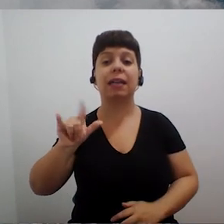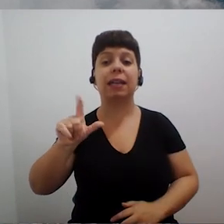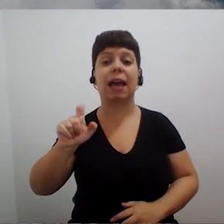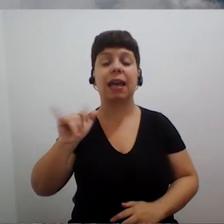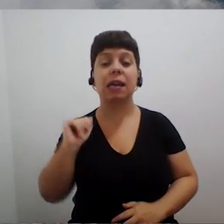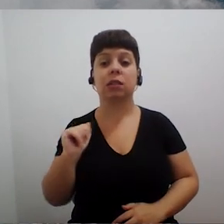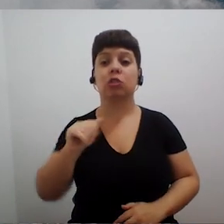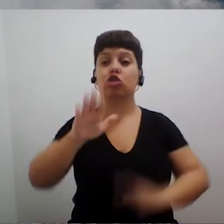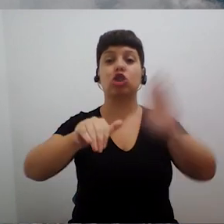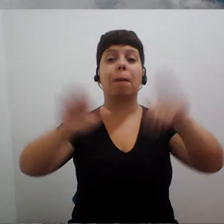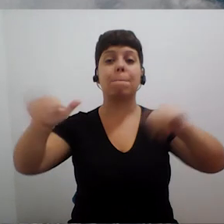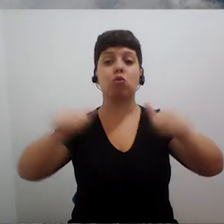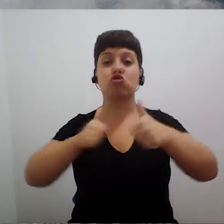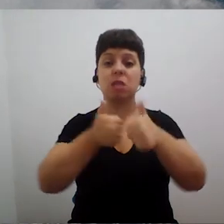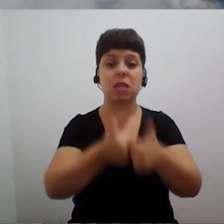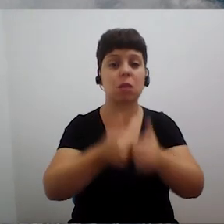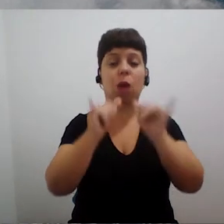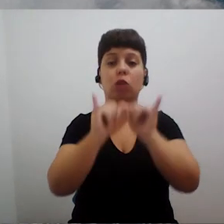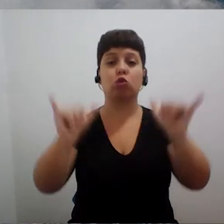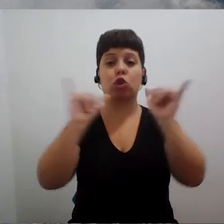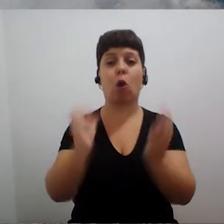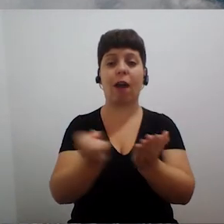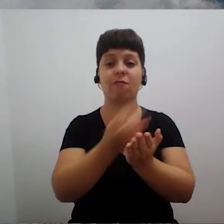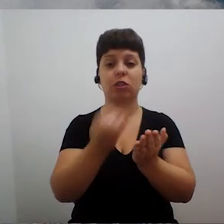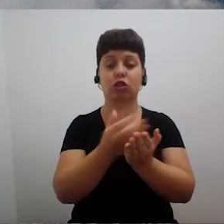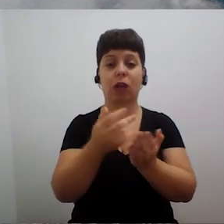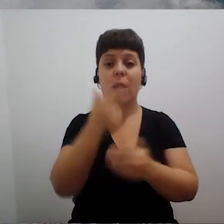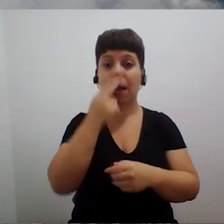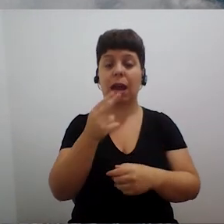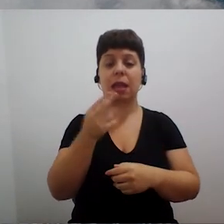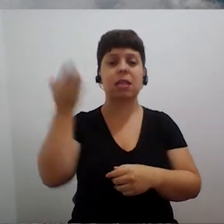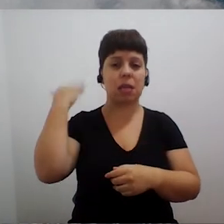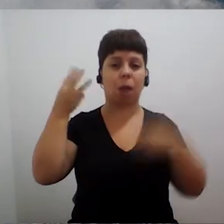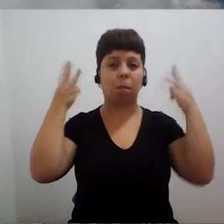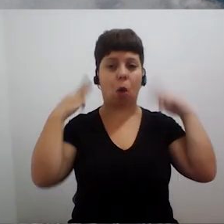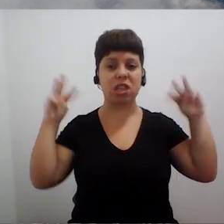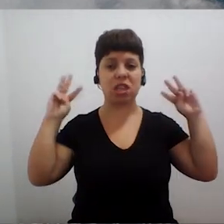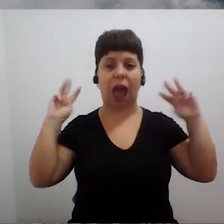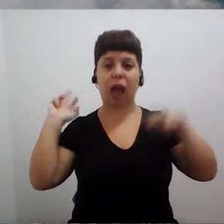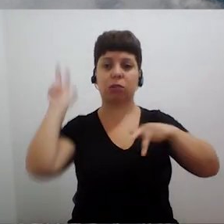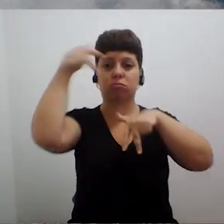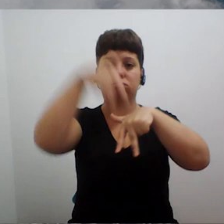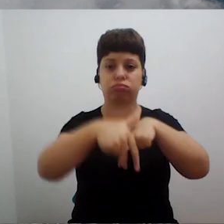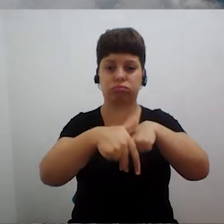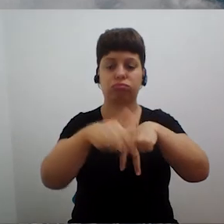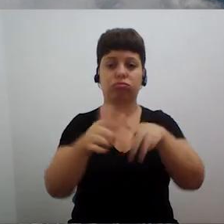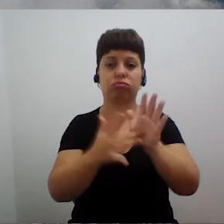o evangelho Jesus aparece como novo Moisés para realizar uma libertação Moisés que possibilitou